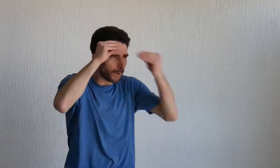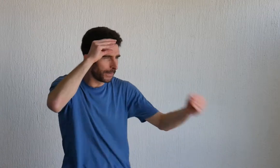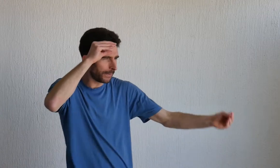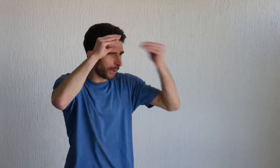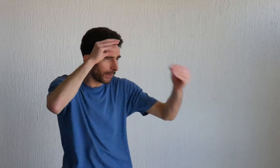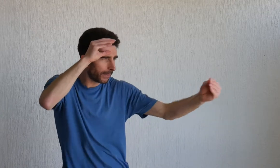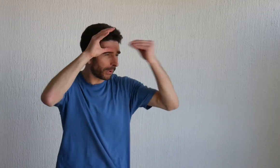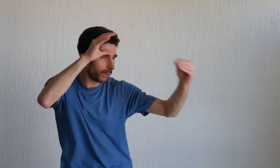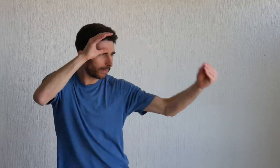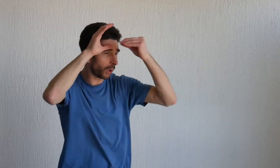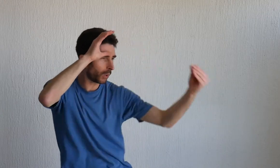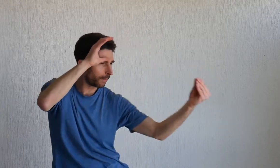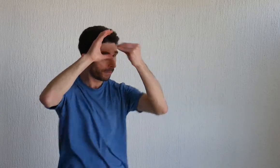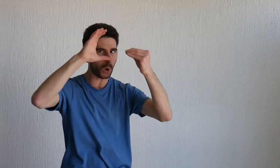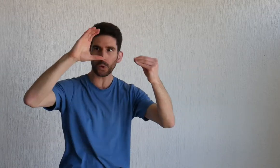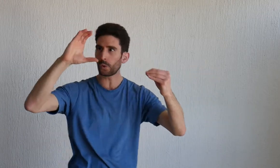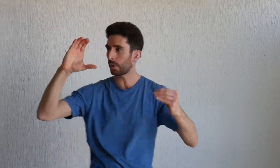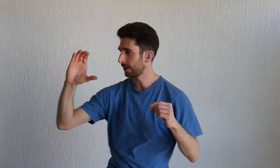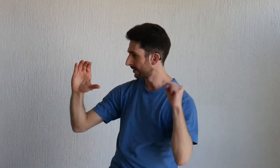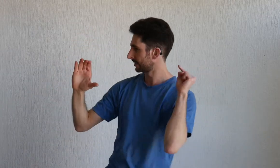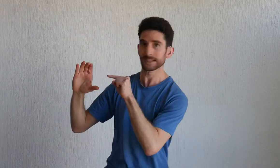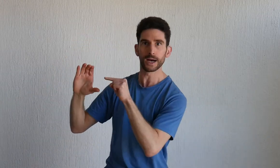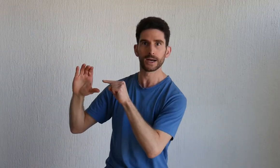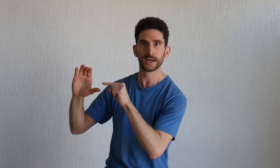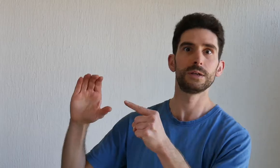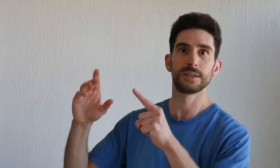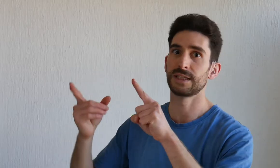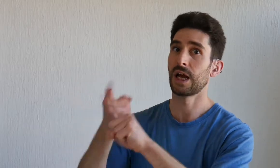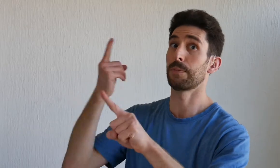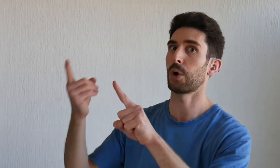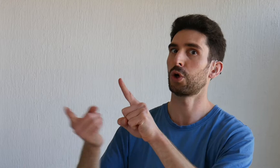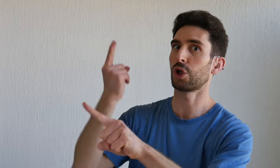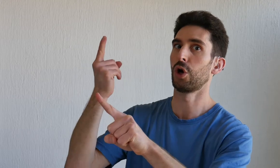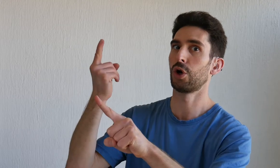Et les remplir de connaissances. Ca, c'est important !